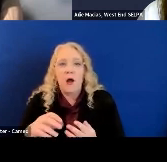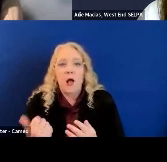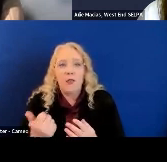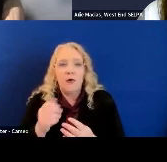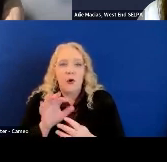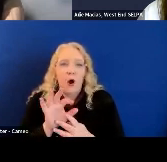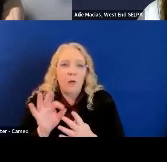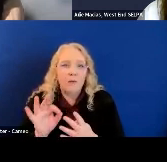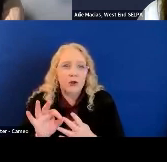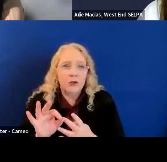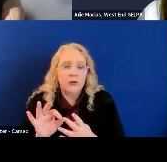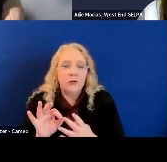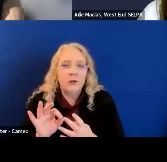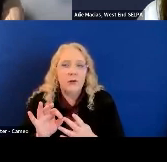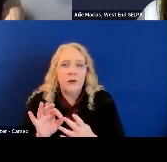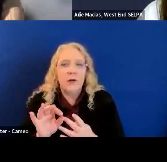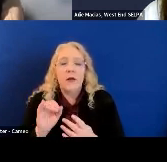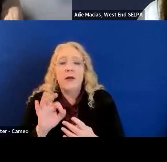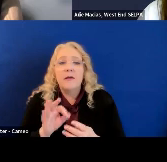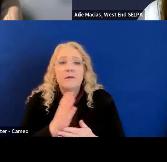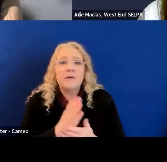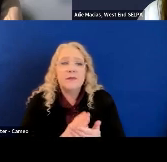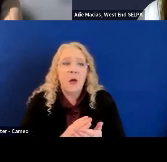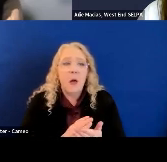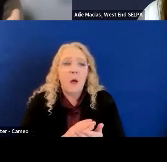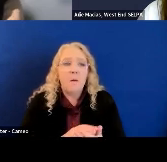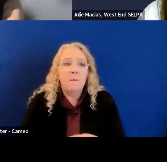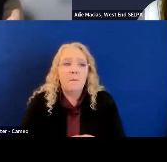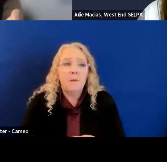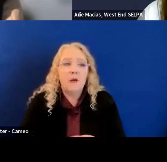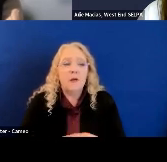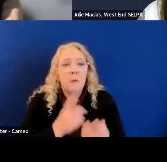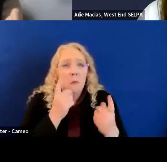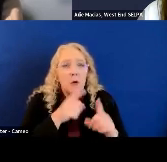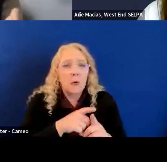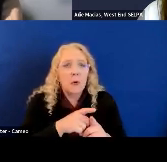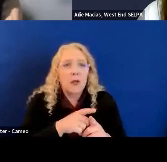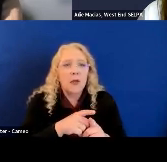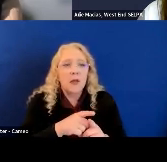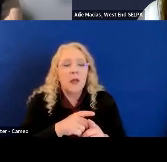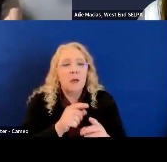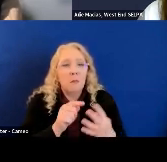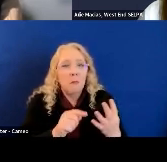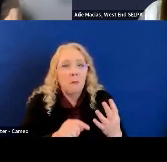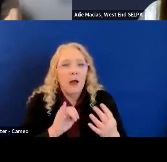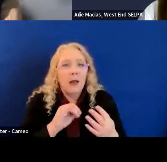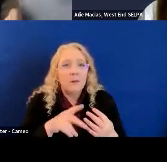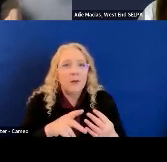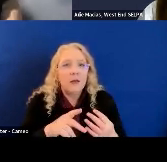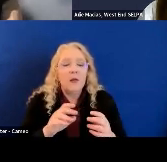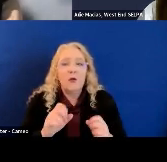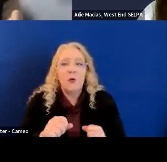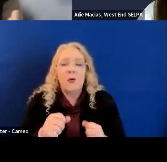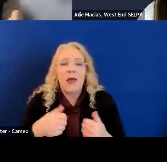Si hay algunas partes del IEP con las que está de acuerdo, puede ofrecer un consentimiento parcial